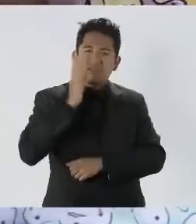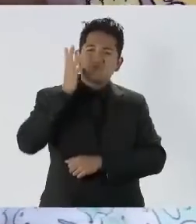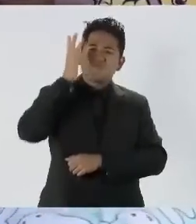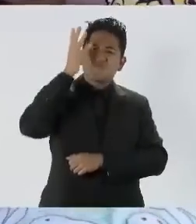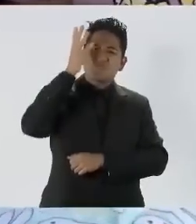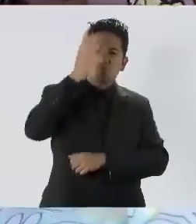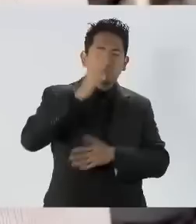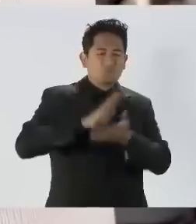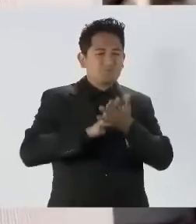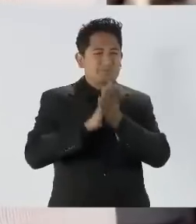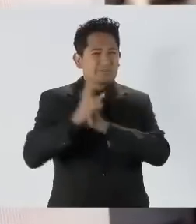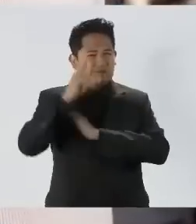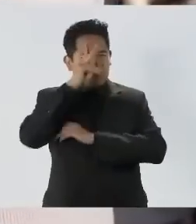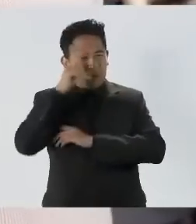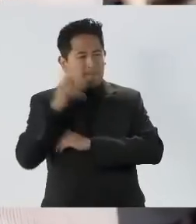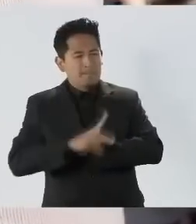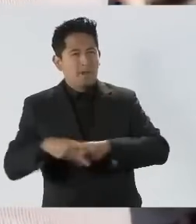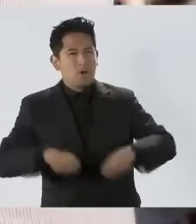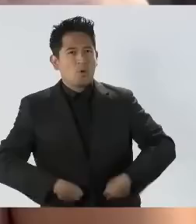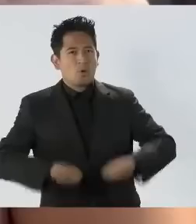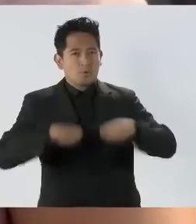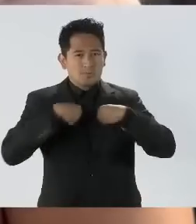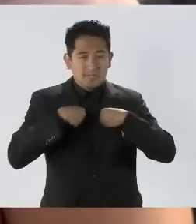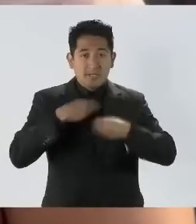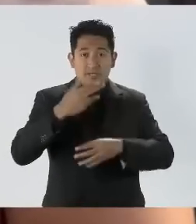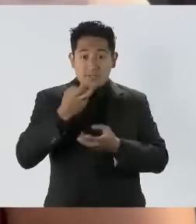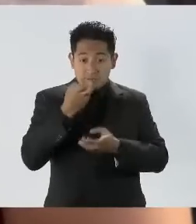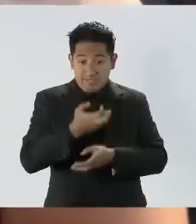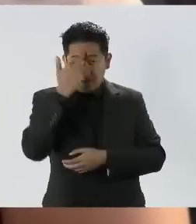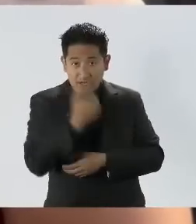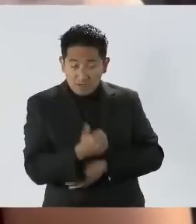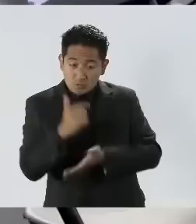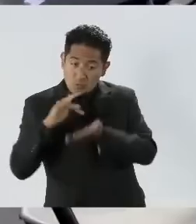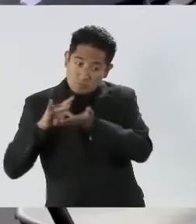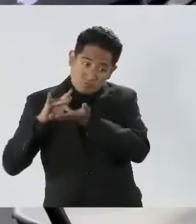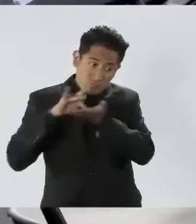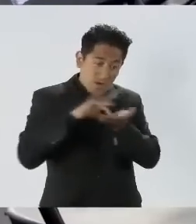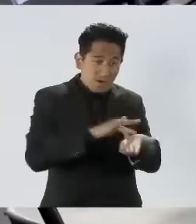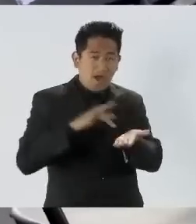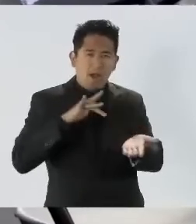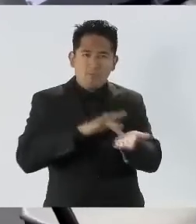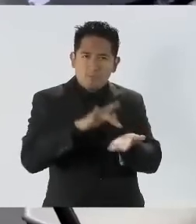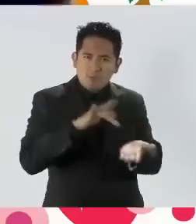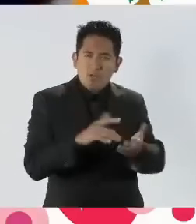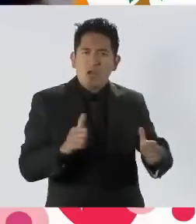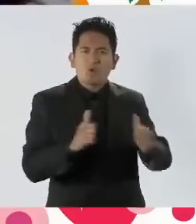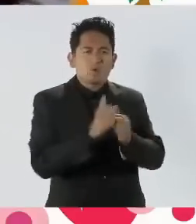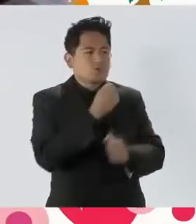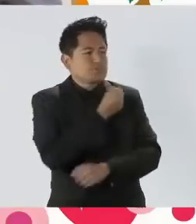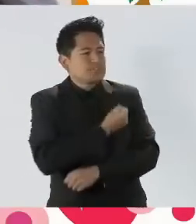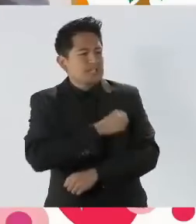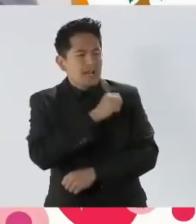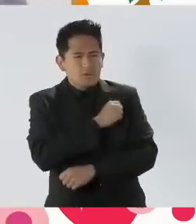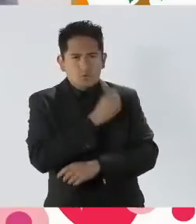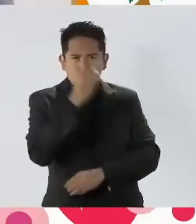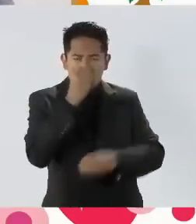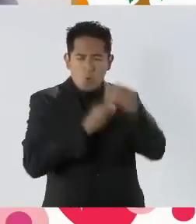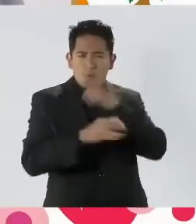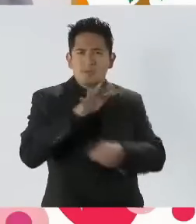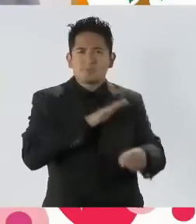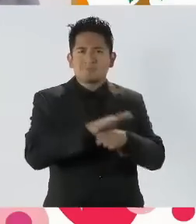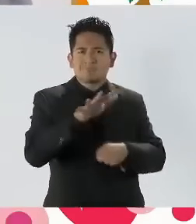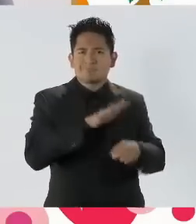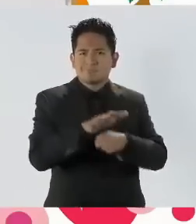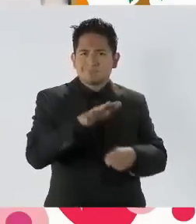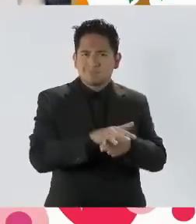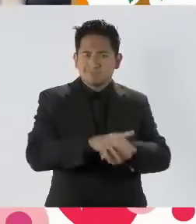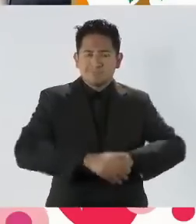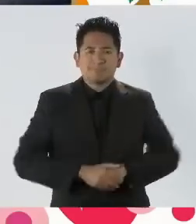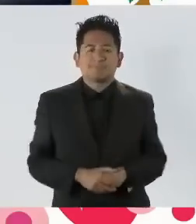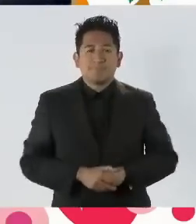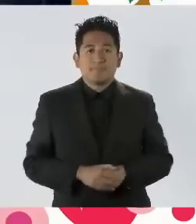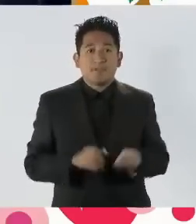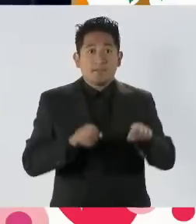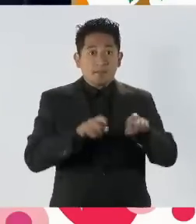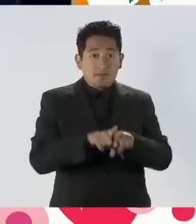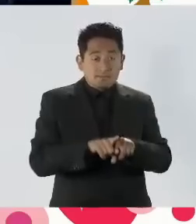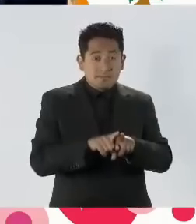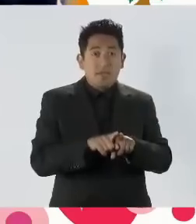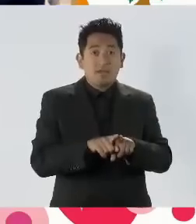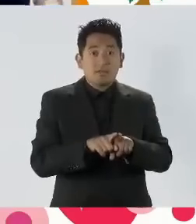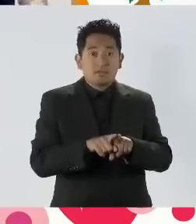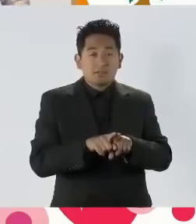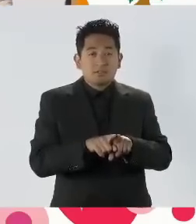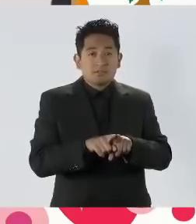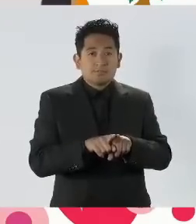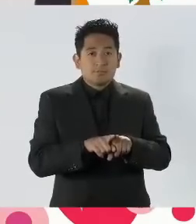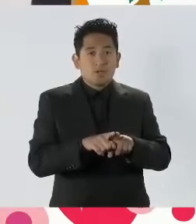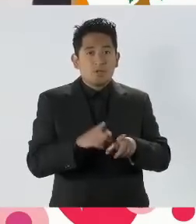y vamos a acompañarlos con salud y alimentación les daremos acceso también a los 300 centros de